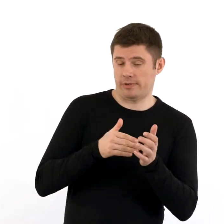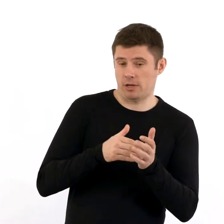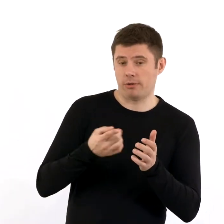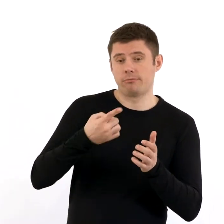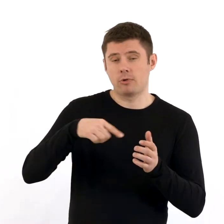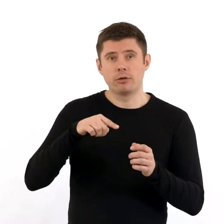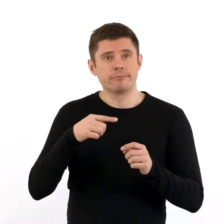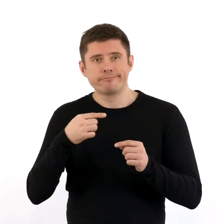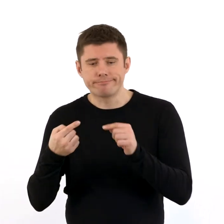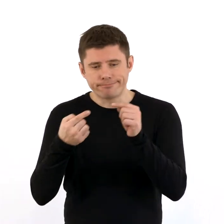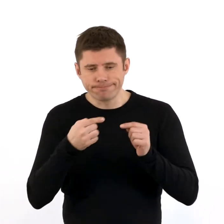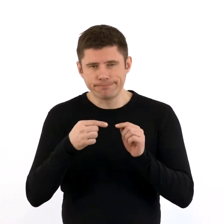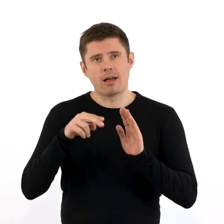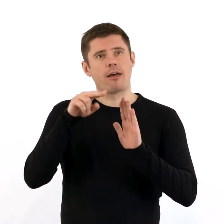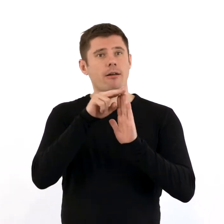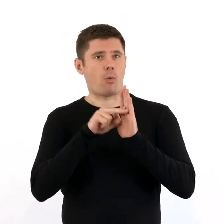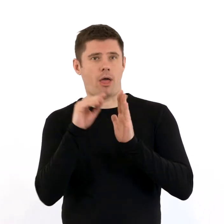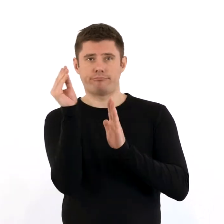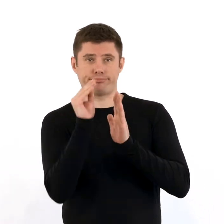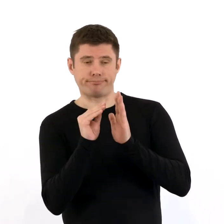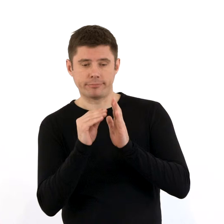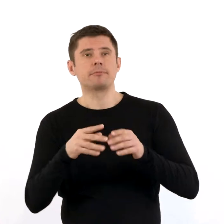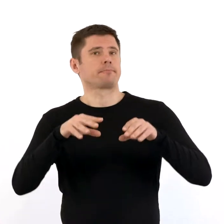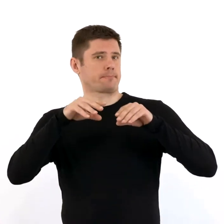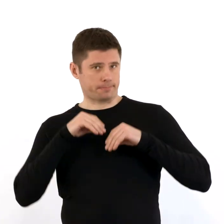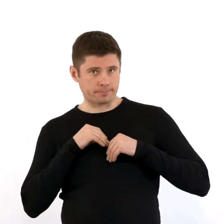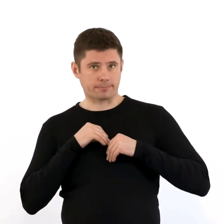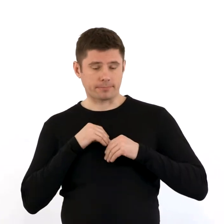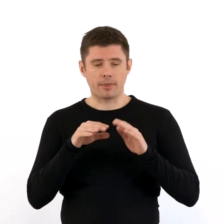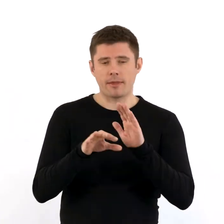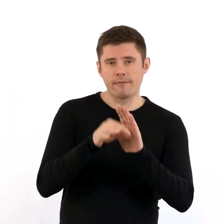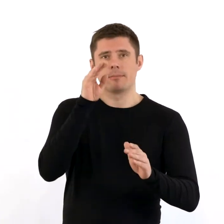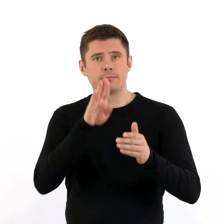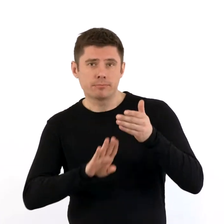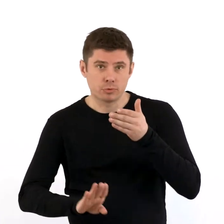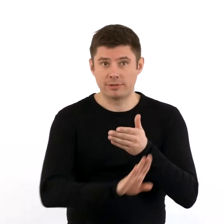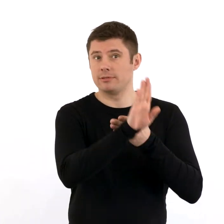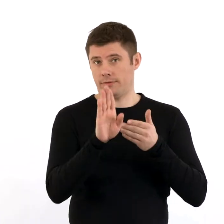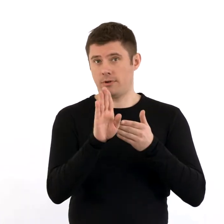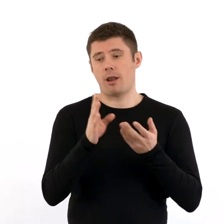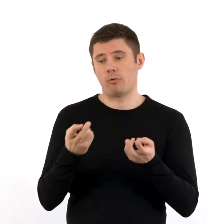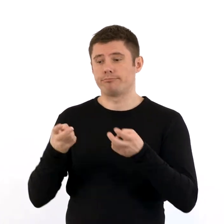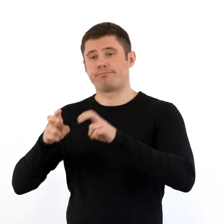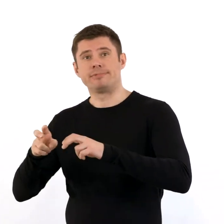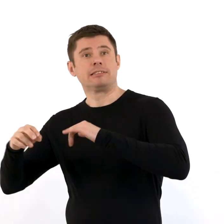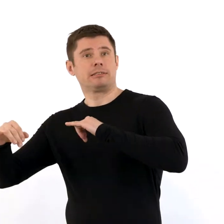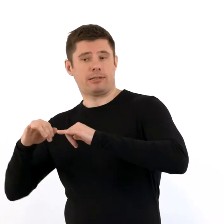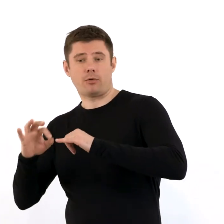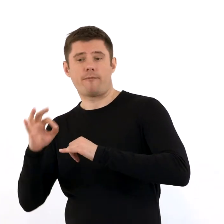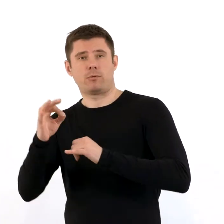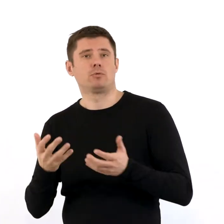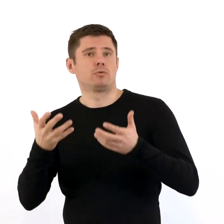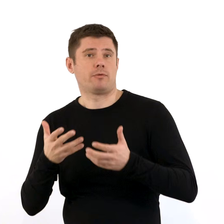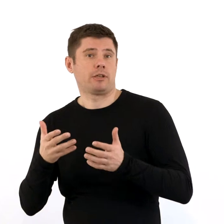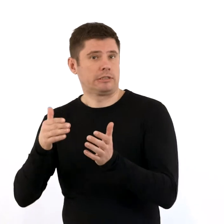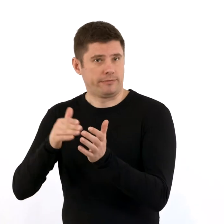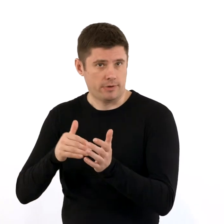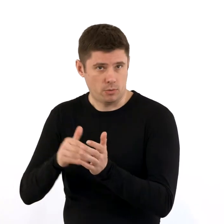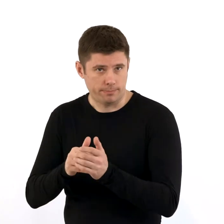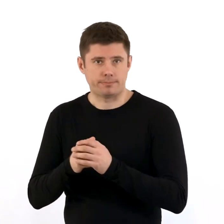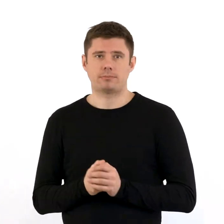przyjęciu regulaminu, wyborze przedstawiciela lub zarządu stowarzyszenia.